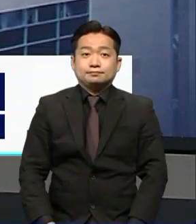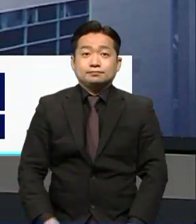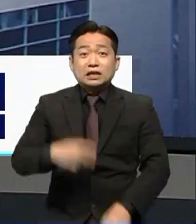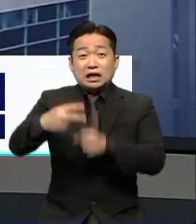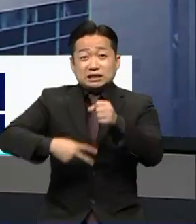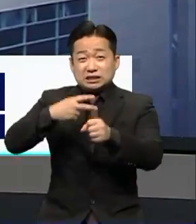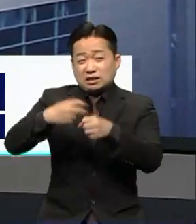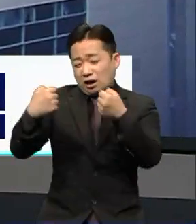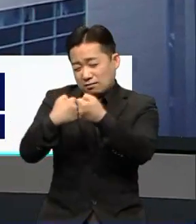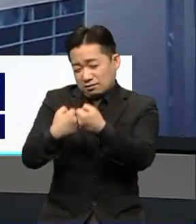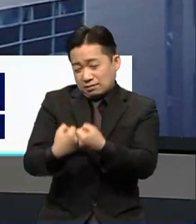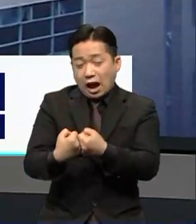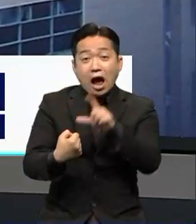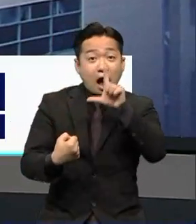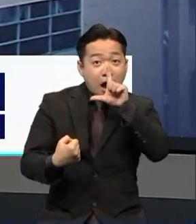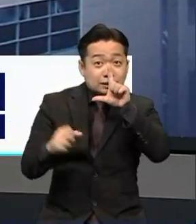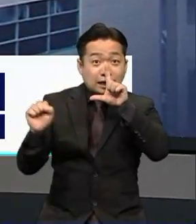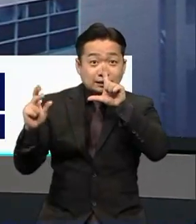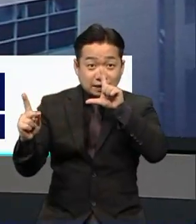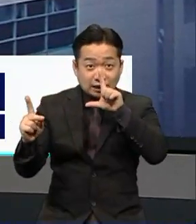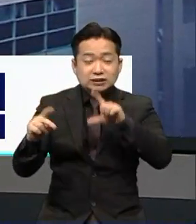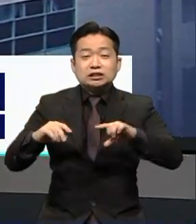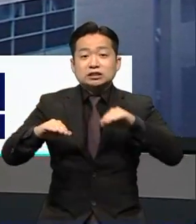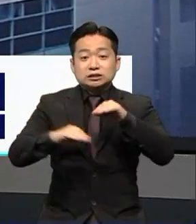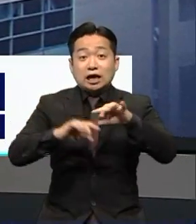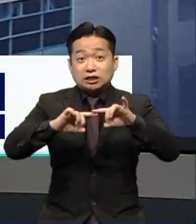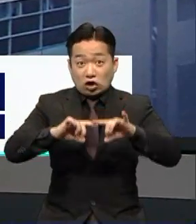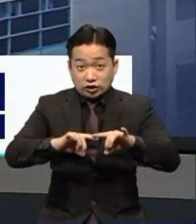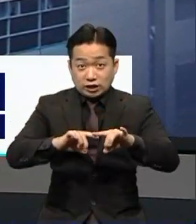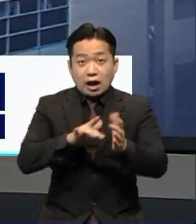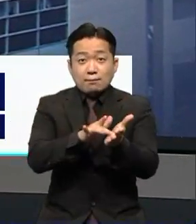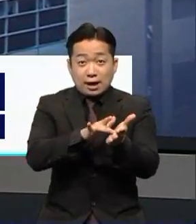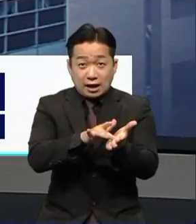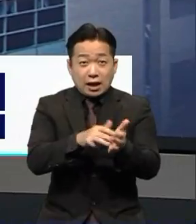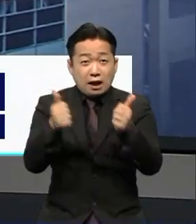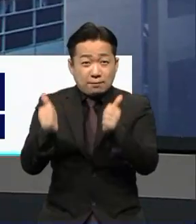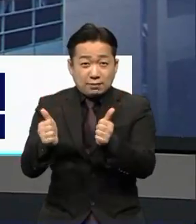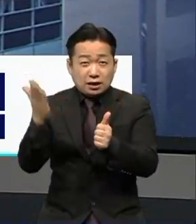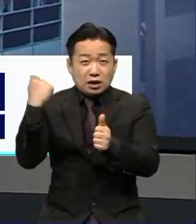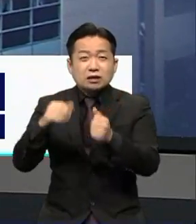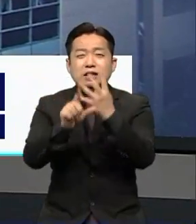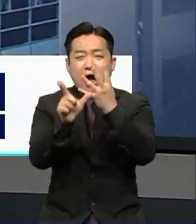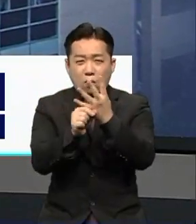(앵커) 2년간 이어진 LG와 SK의 전기차 배터리 소송전이 지난 4월 양 측의 합의로